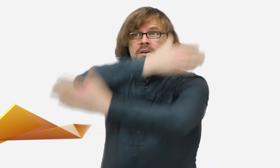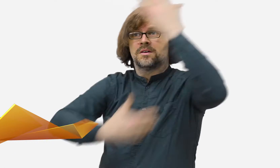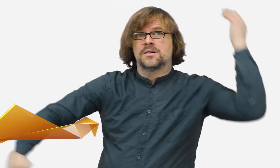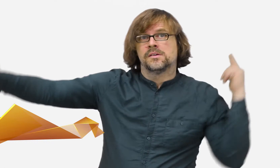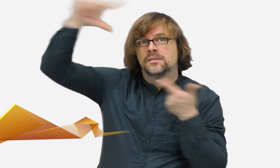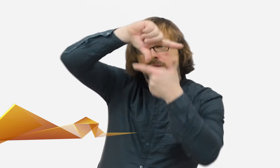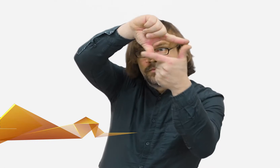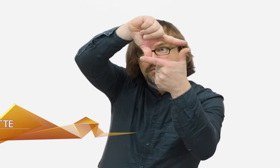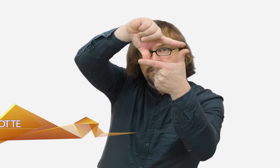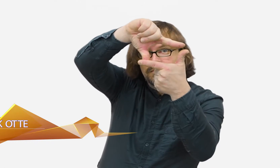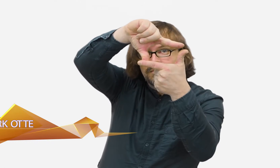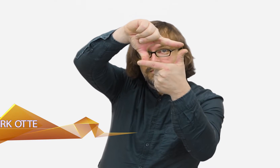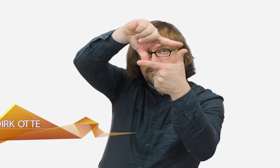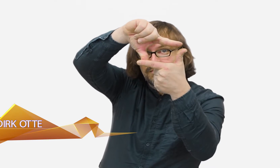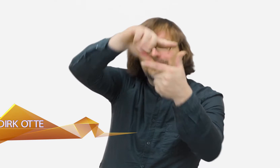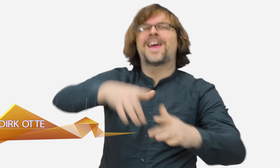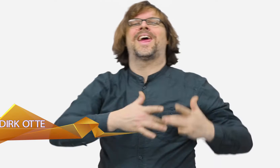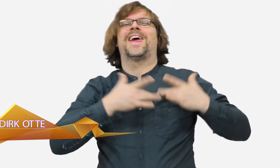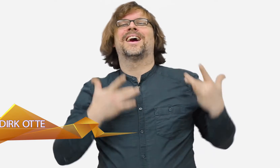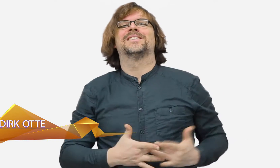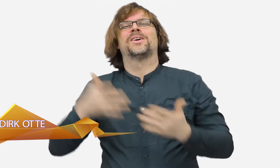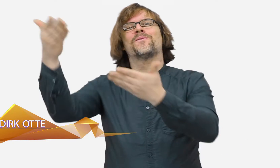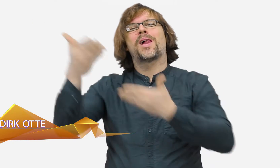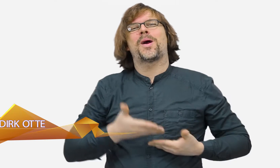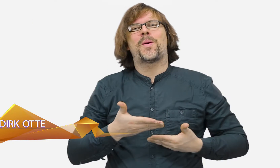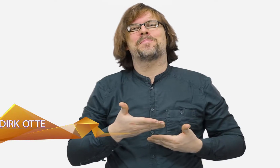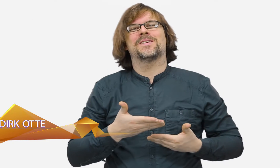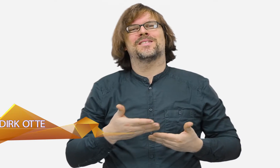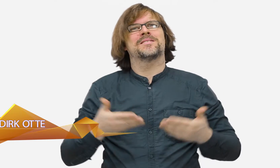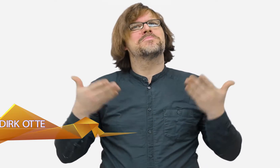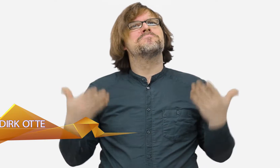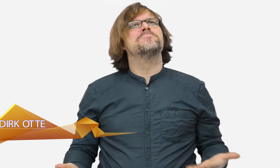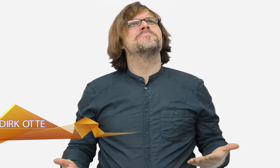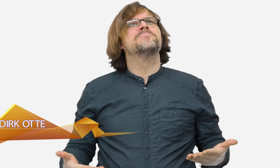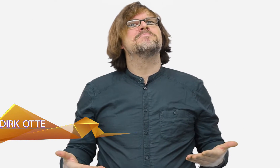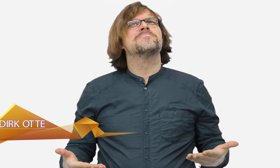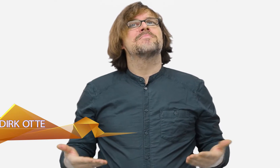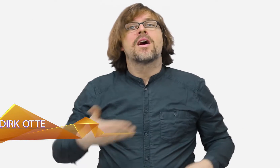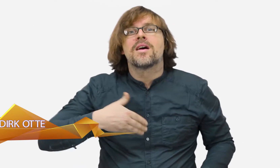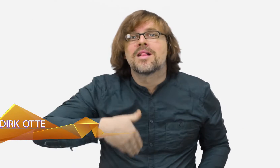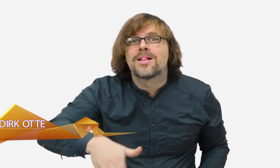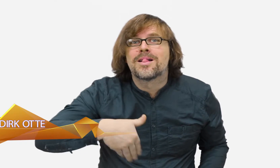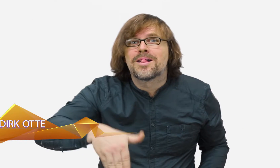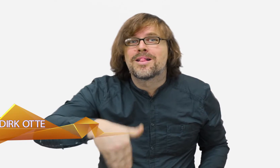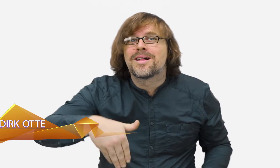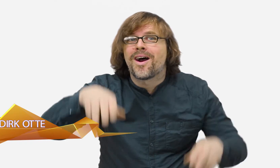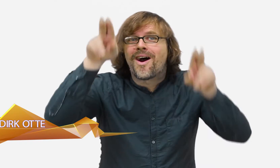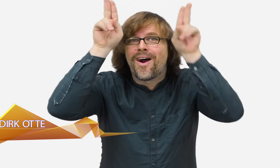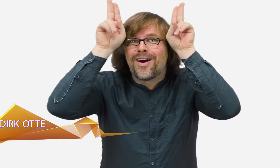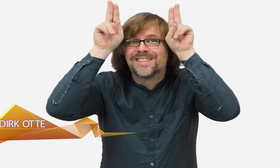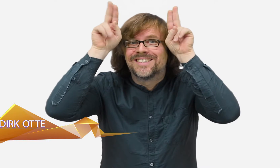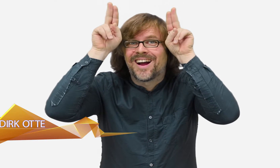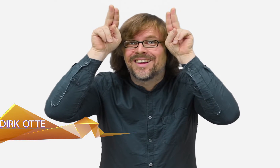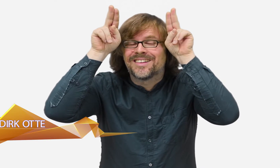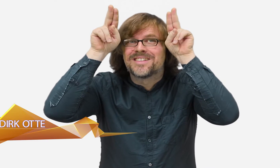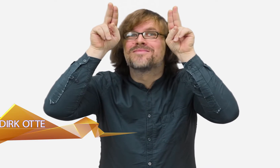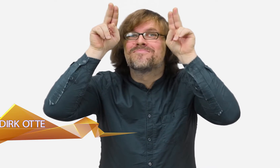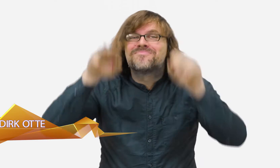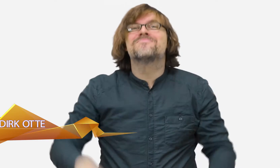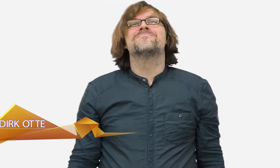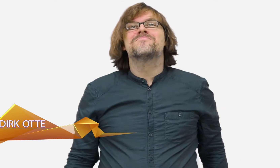Deafmedia.de, heisst Euch herzlich willkommen! Ja, das Osterfest steht vor der Tür!